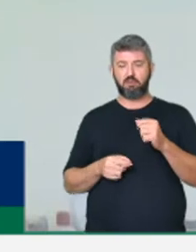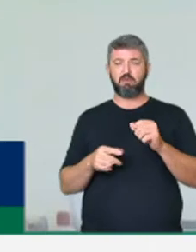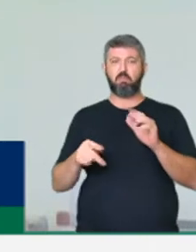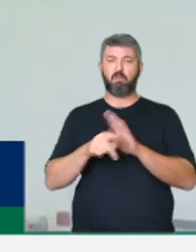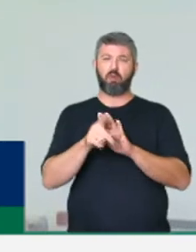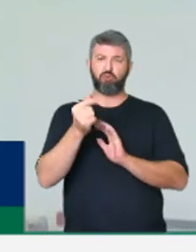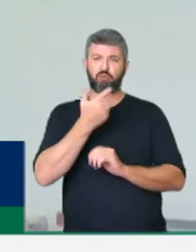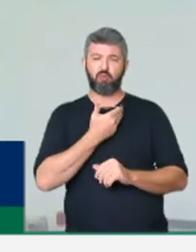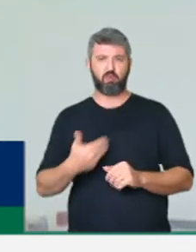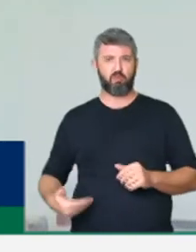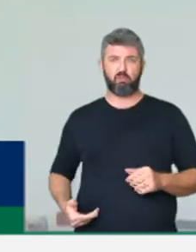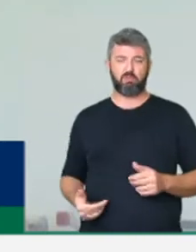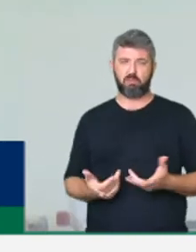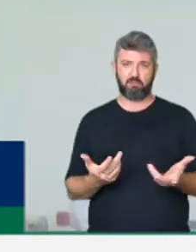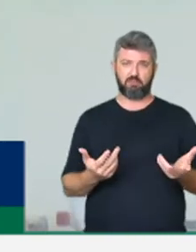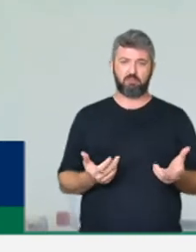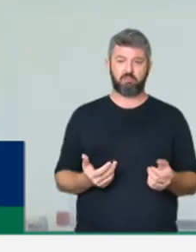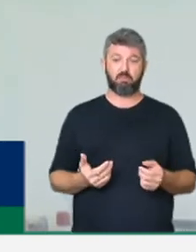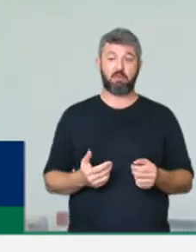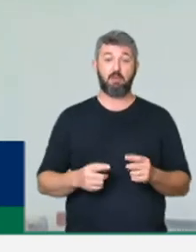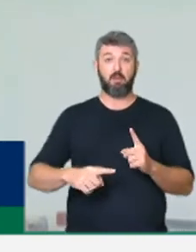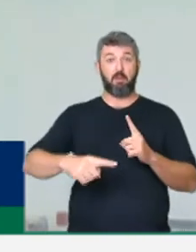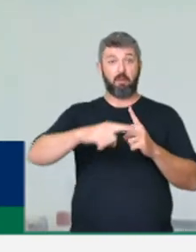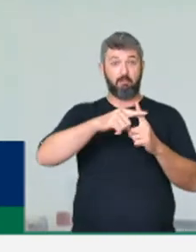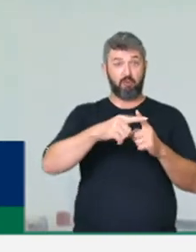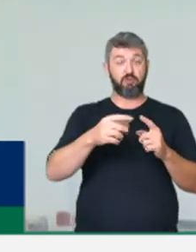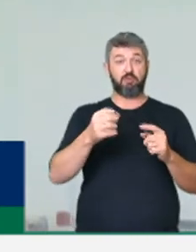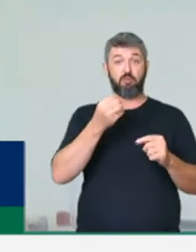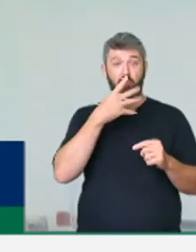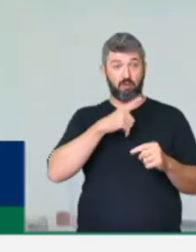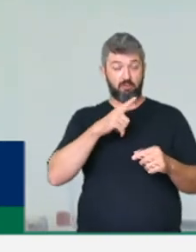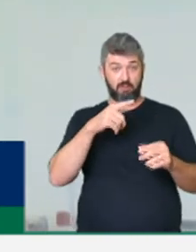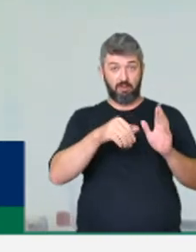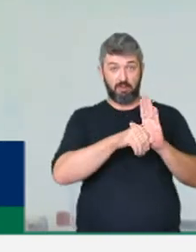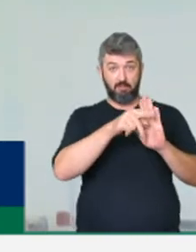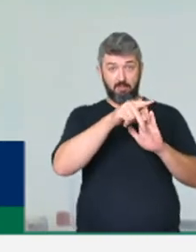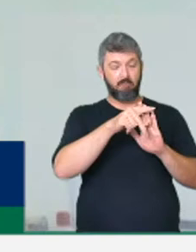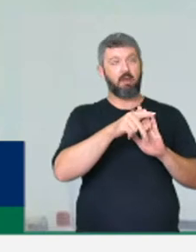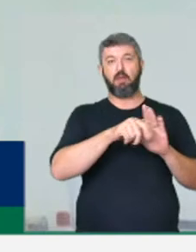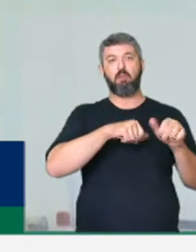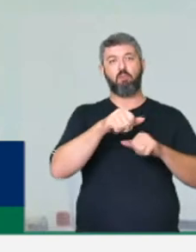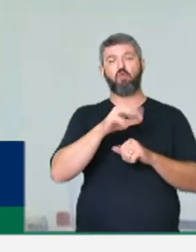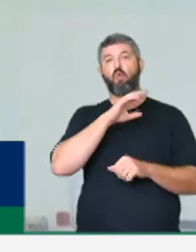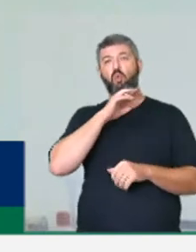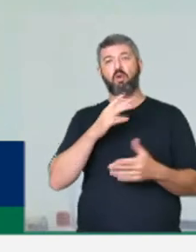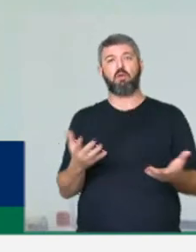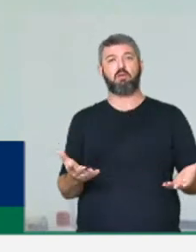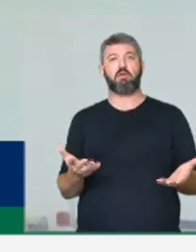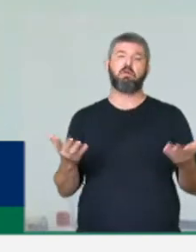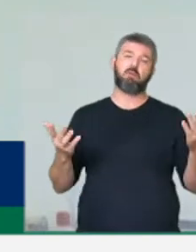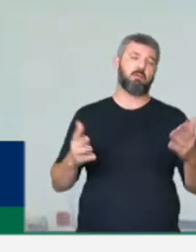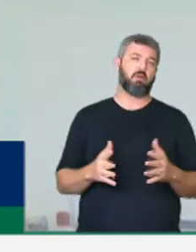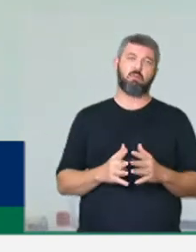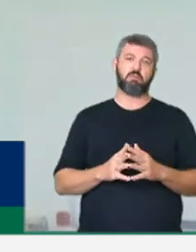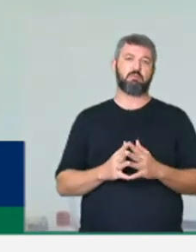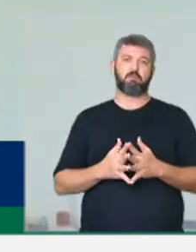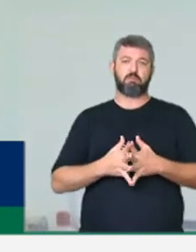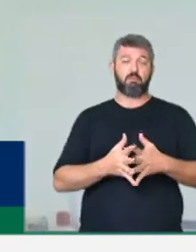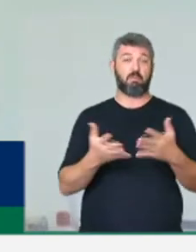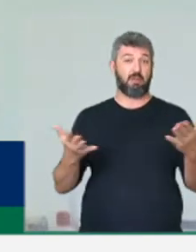DEVOLVER 75% DOS RECURSOS PARA O FUNDO, AGORA DEVOLVE APENAS 15%. E REALMENTE OS FUNDOS,